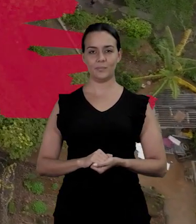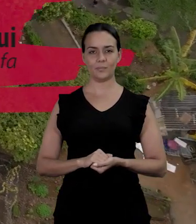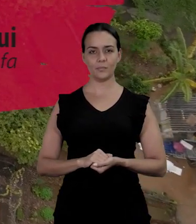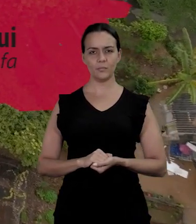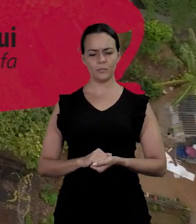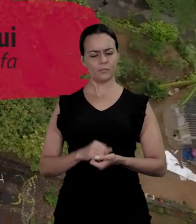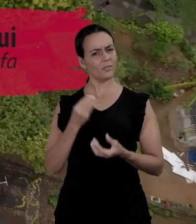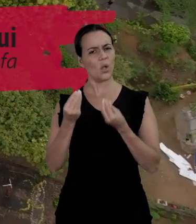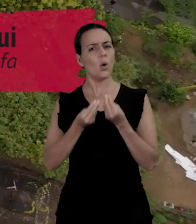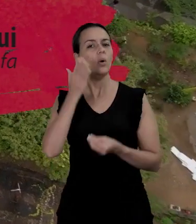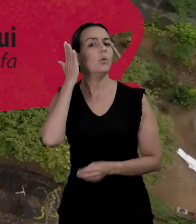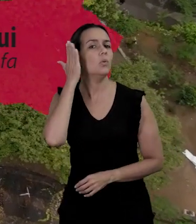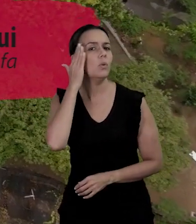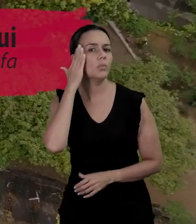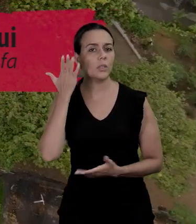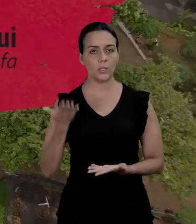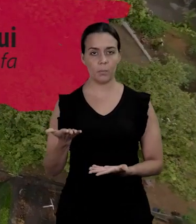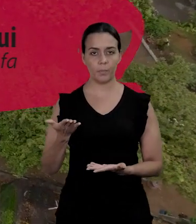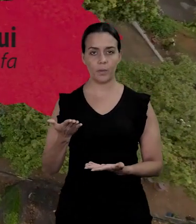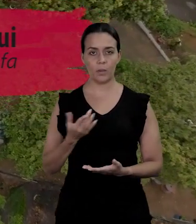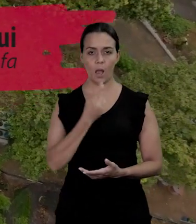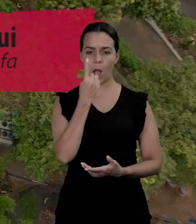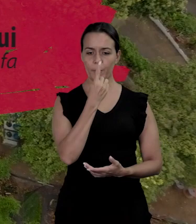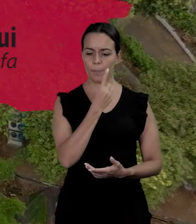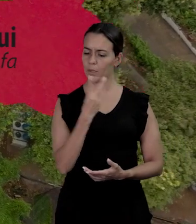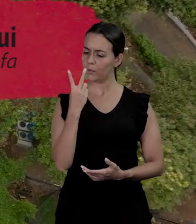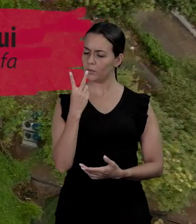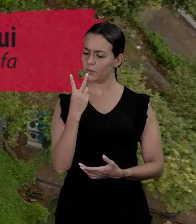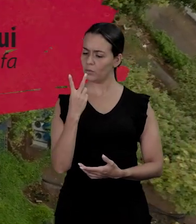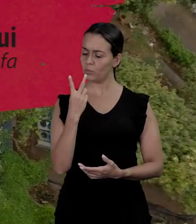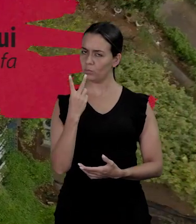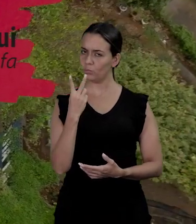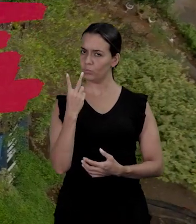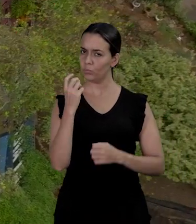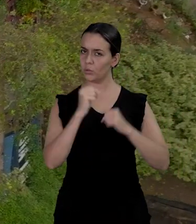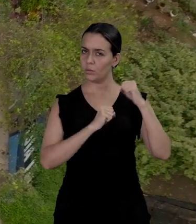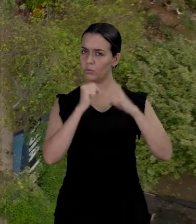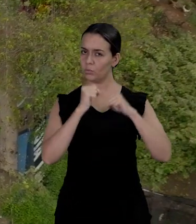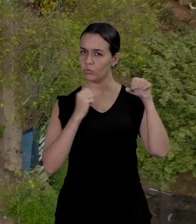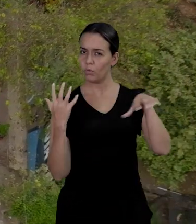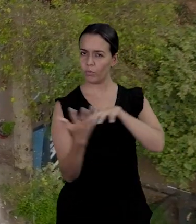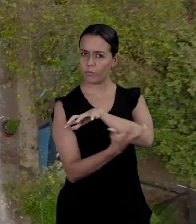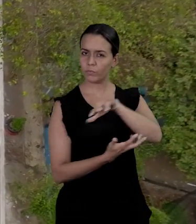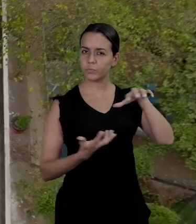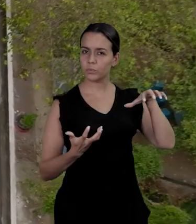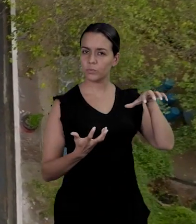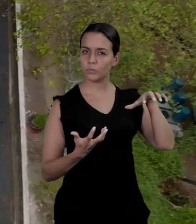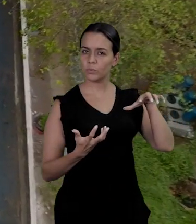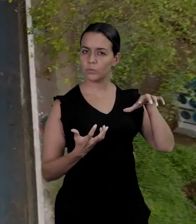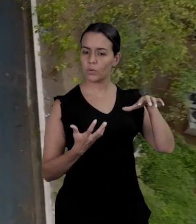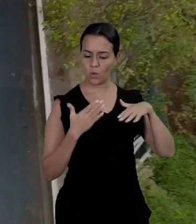Como sabemos, durante a primeira e segunda revolução industriais, o corpo humano